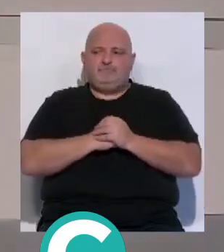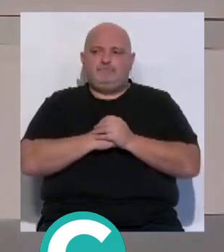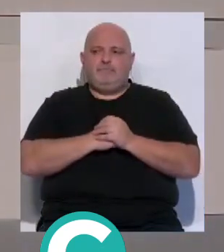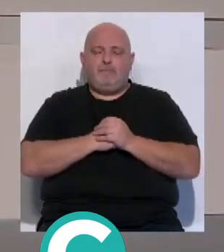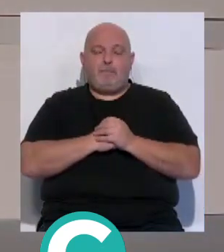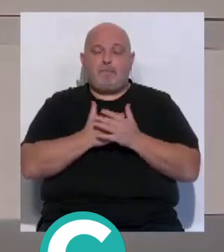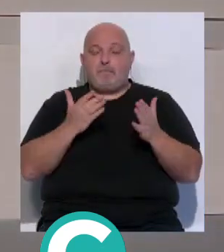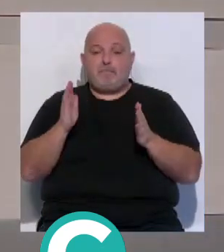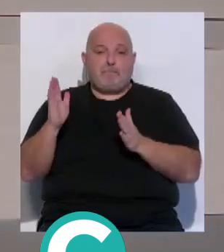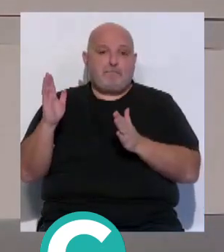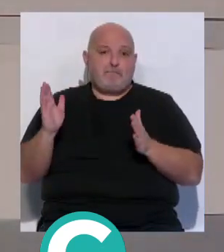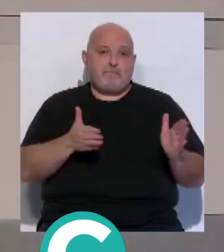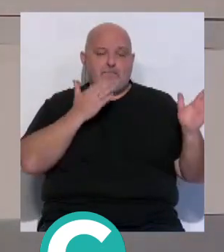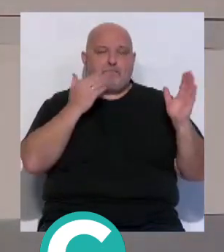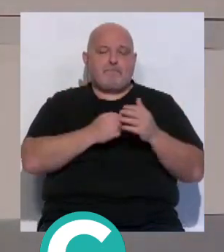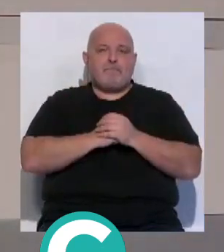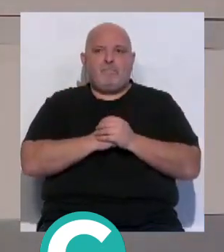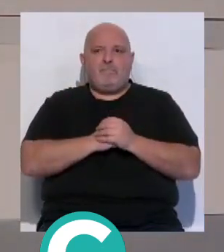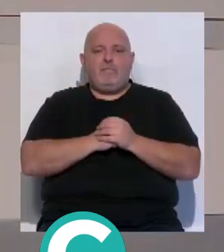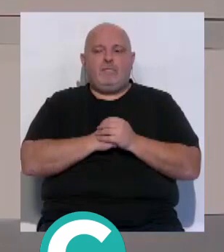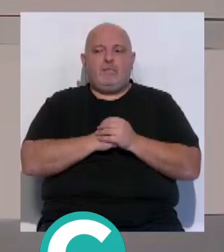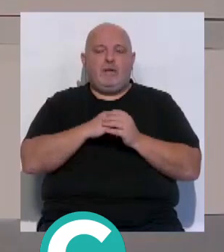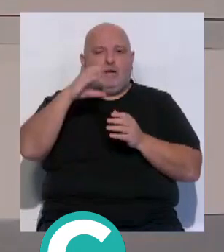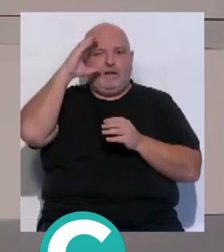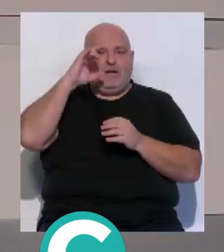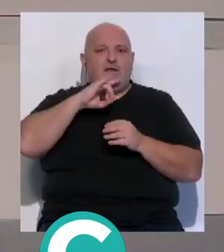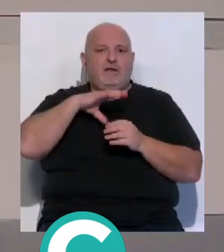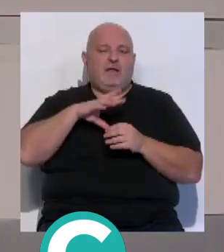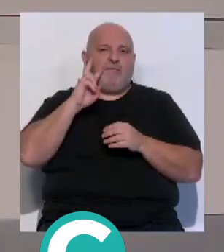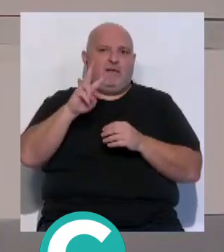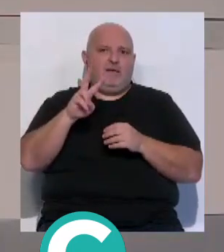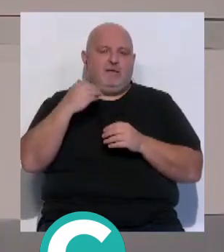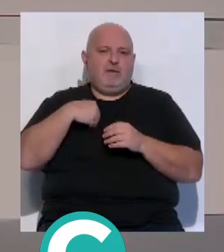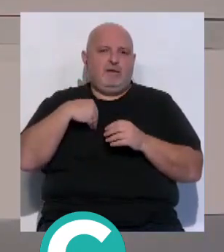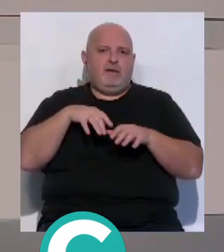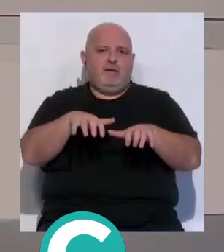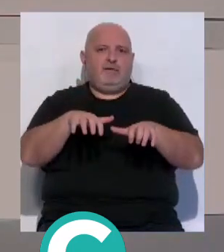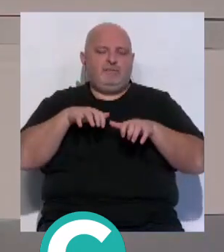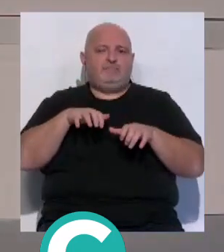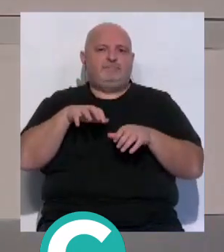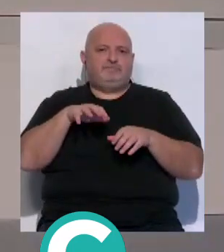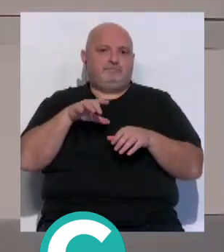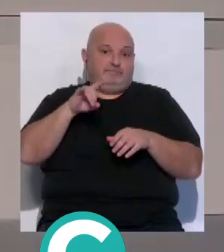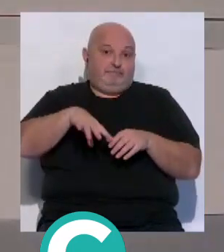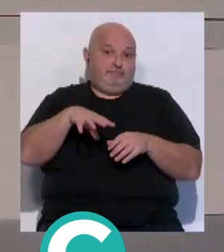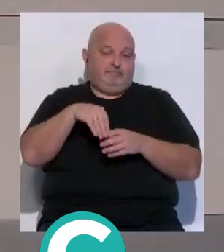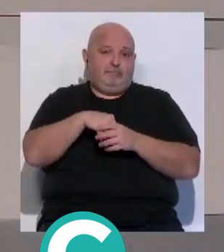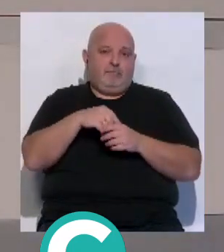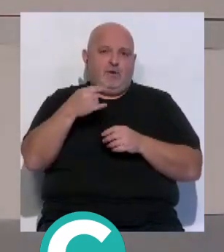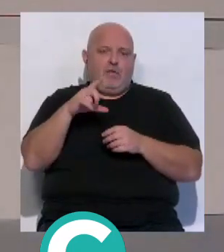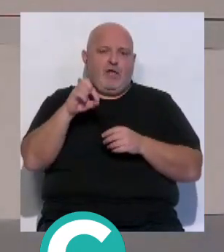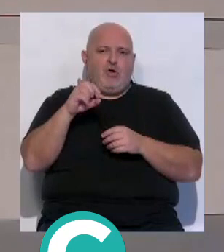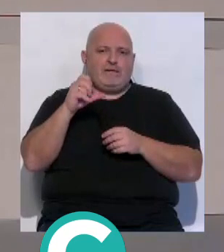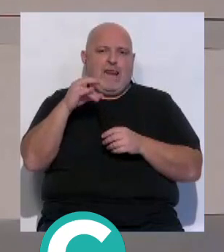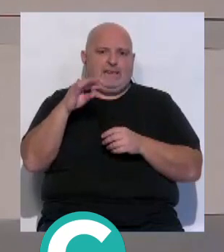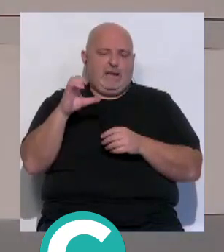Bueno vamos a escuchar ahora y vamos a ver esa rueda de prensa de Gonzalo Escalante la primera